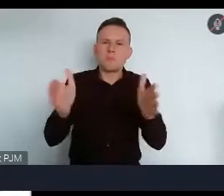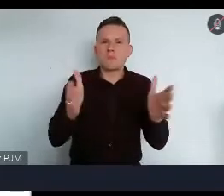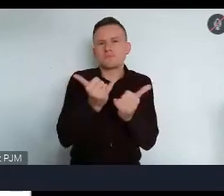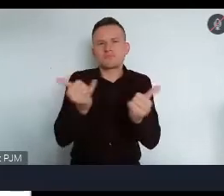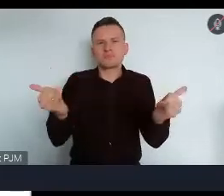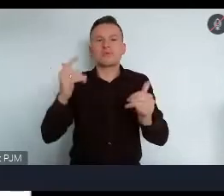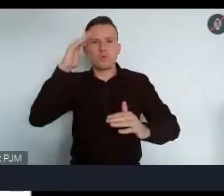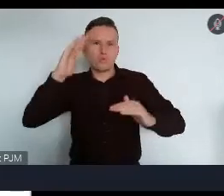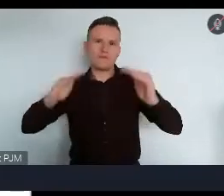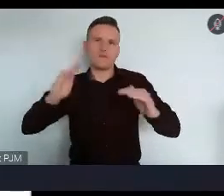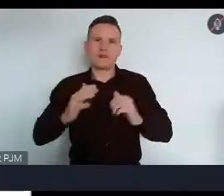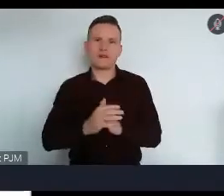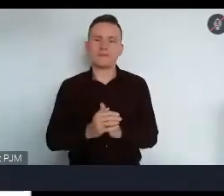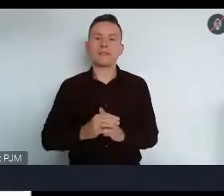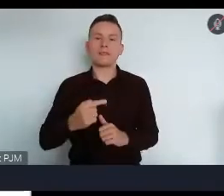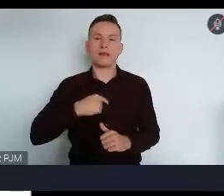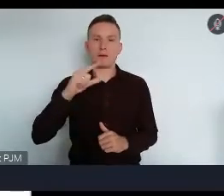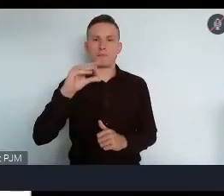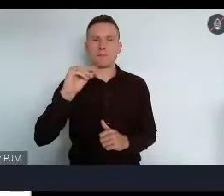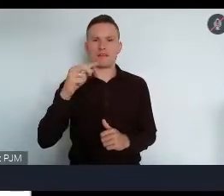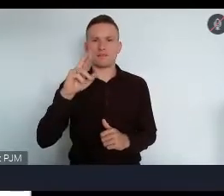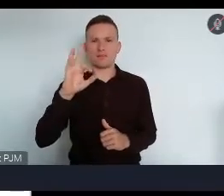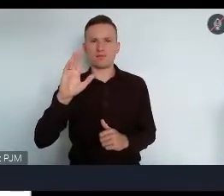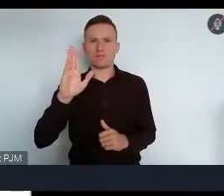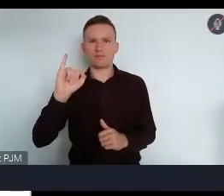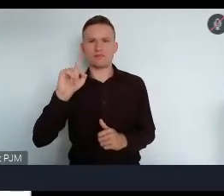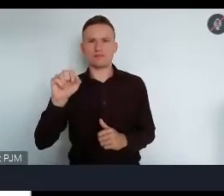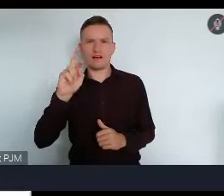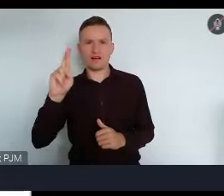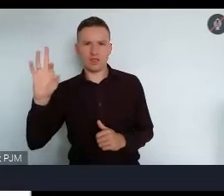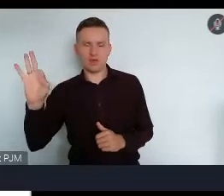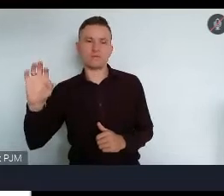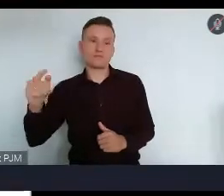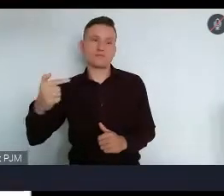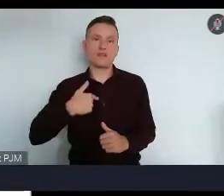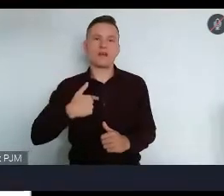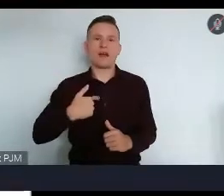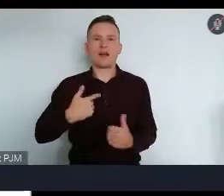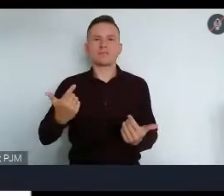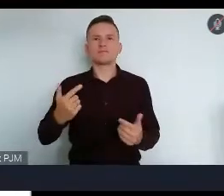Nazywam się Pedro Bizarro, jestem urbanistą i reprezentuję Radę Gmin i Regionów Europy,